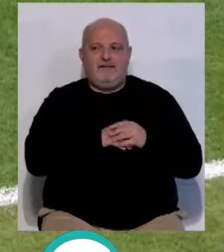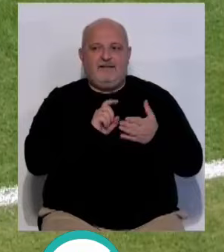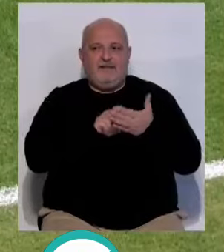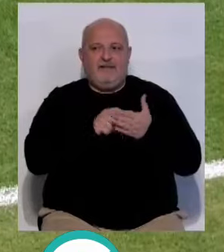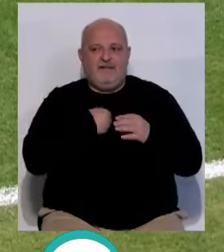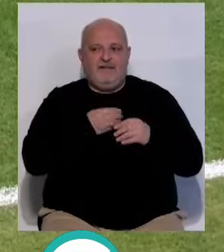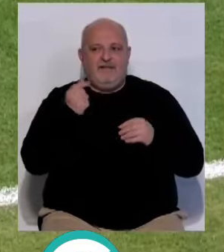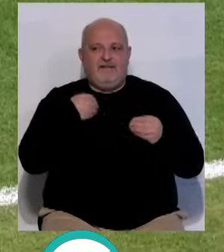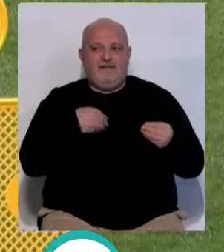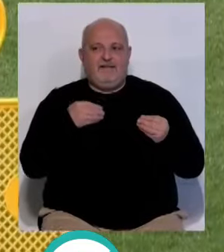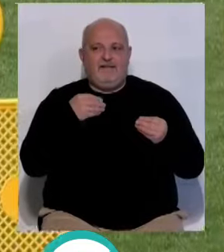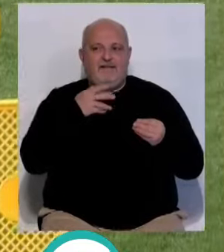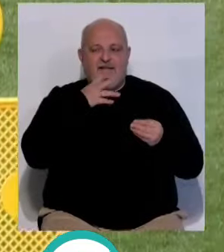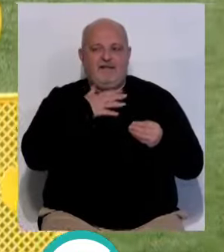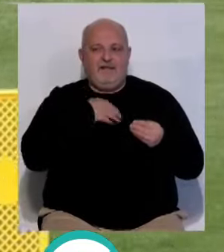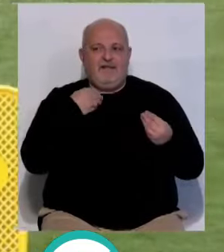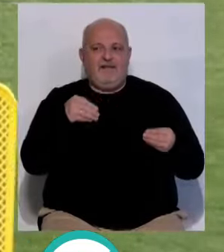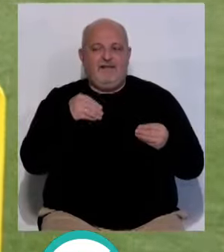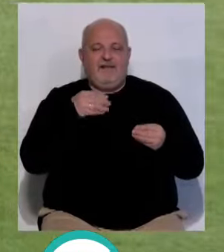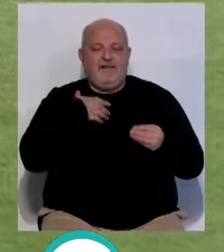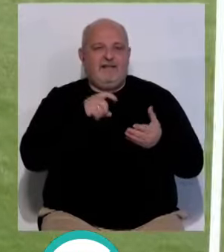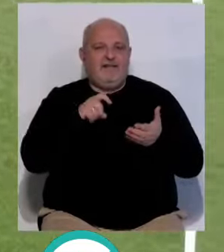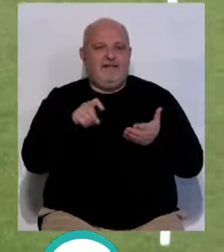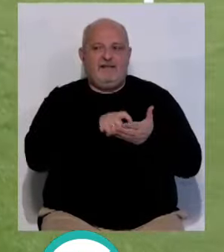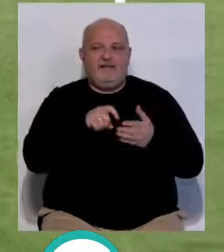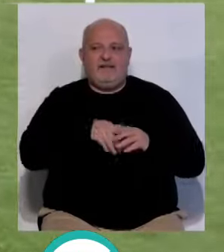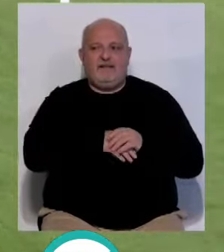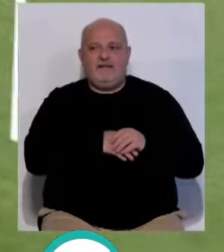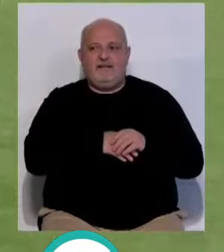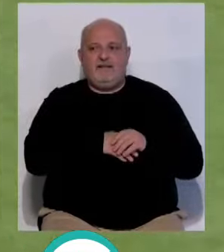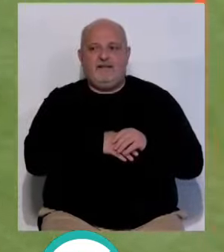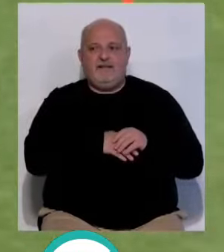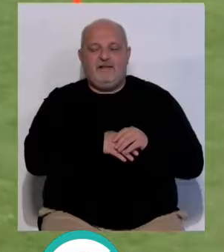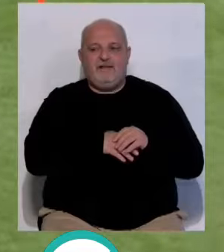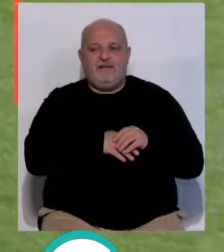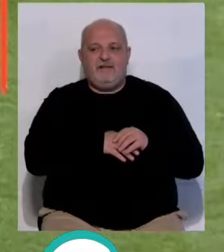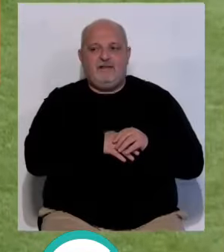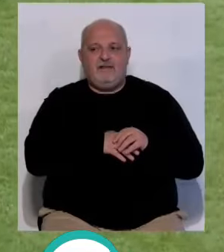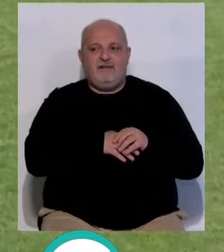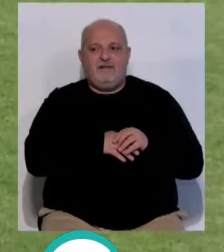que vaya No vaya a perde el papel por el camino ya le impreso tú yo tengo que imprimirlo eh Y estaba